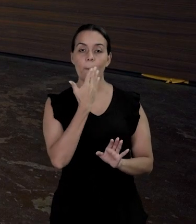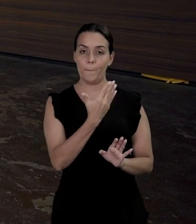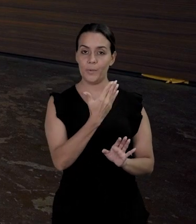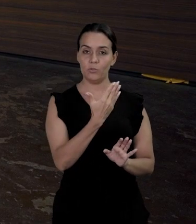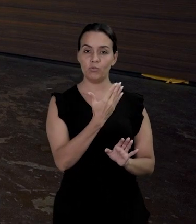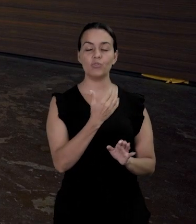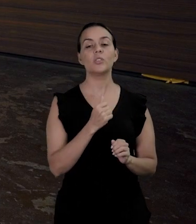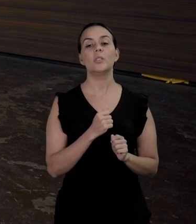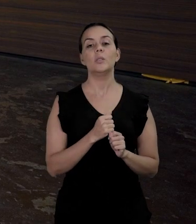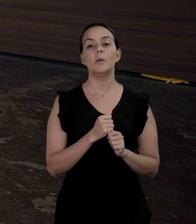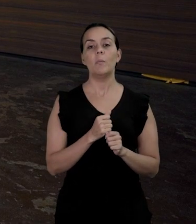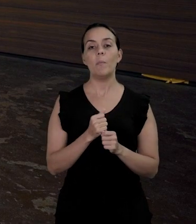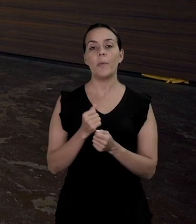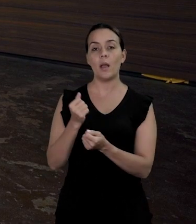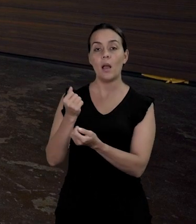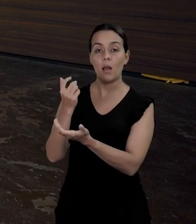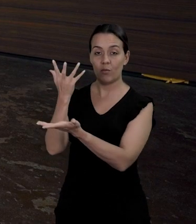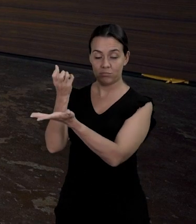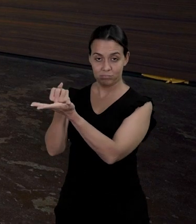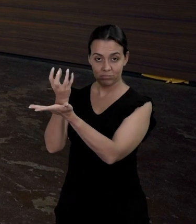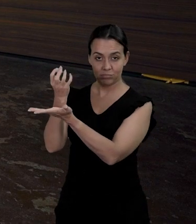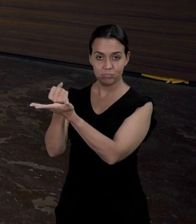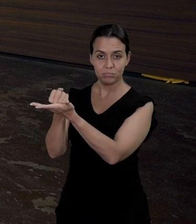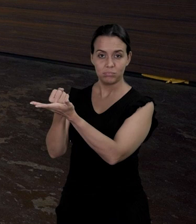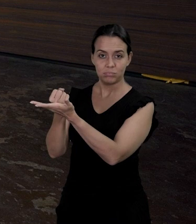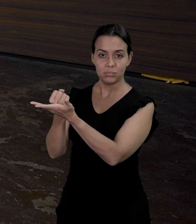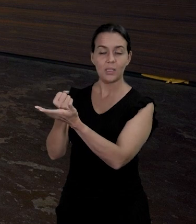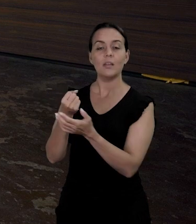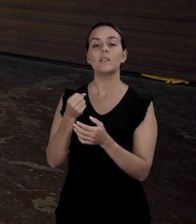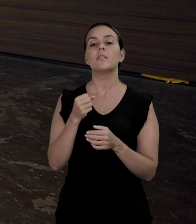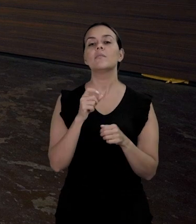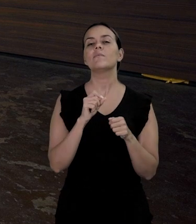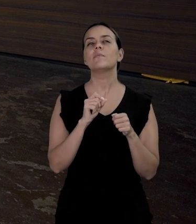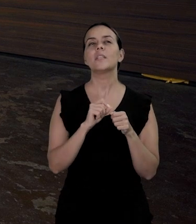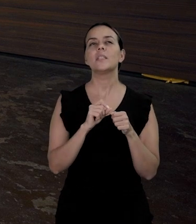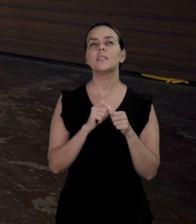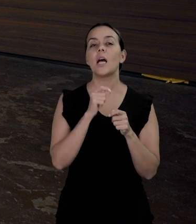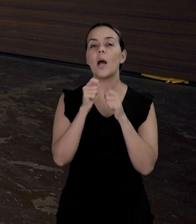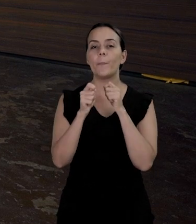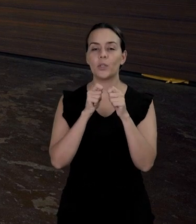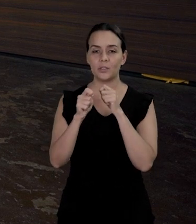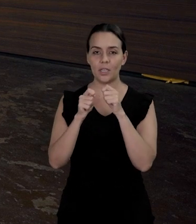me fazer uma reportagem sobre um evento político que aconteceu ontem.